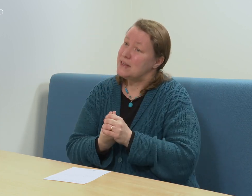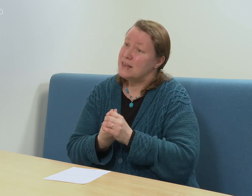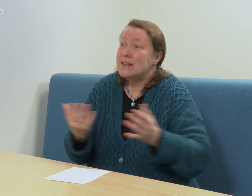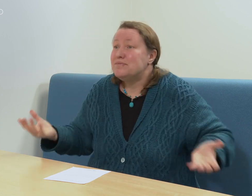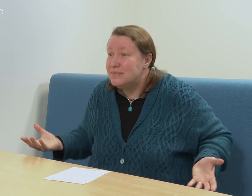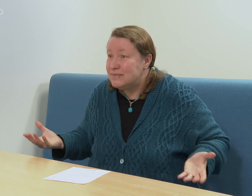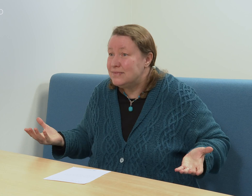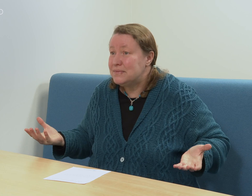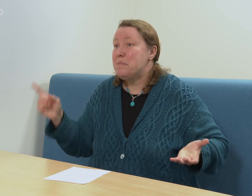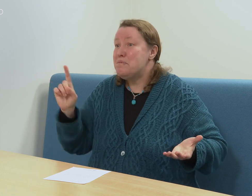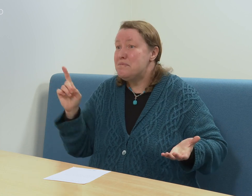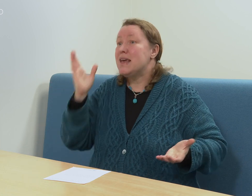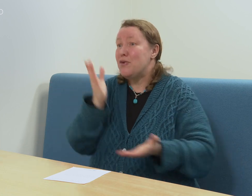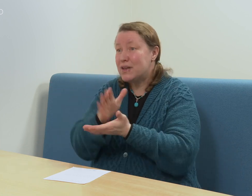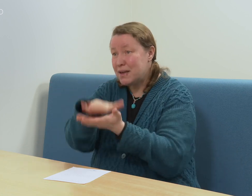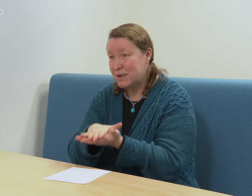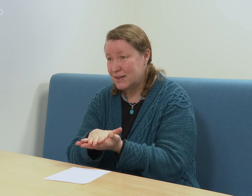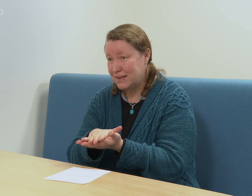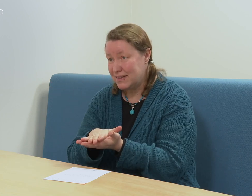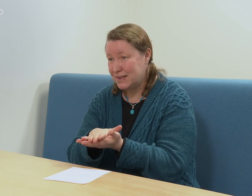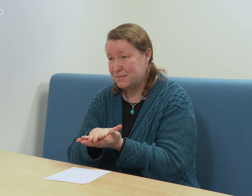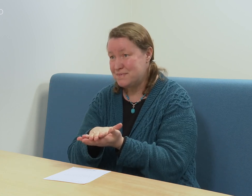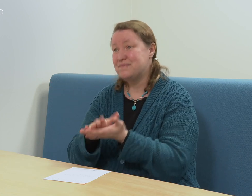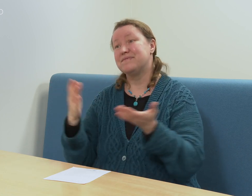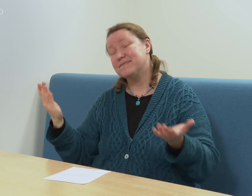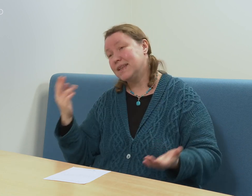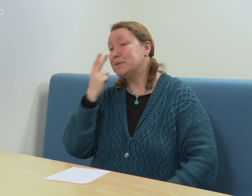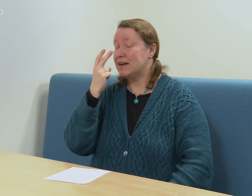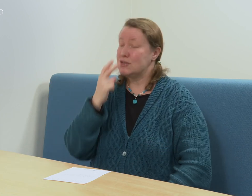ja asia on edelleen auki. Eli katsotaan.